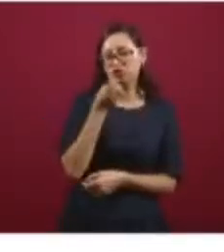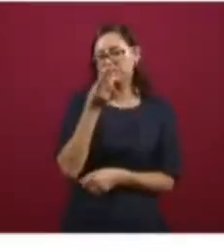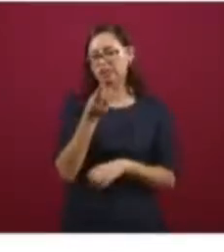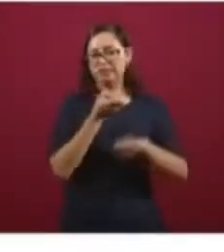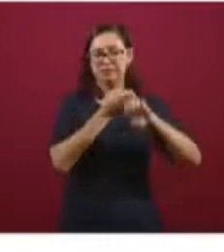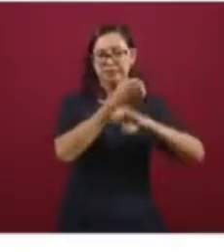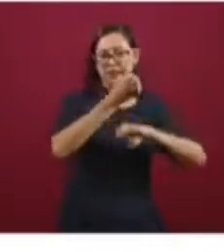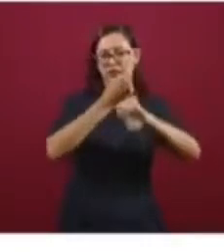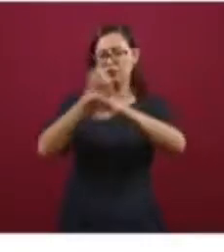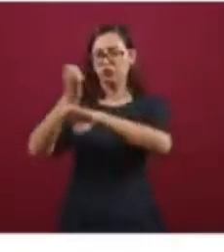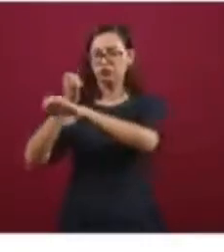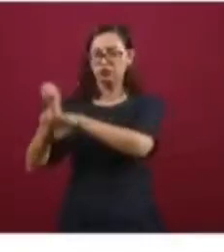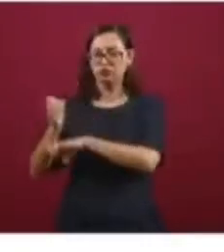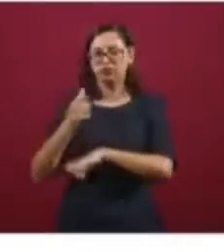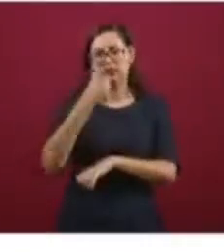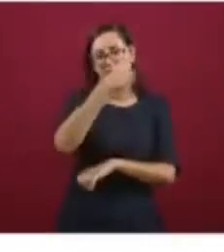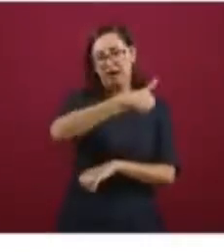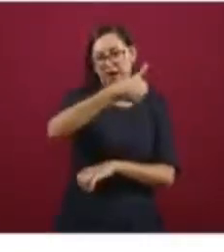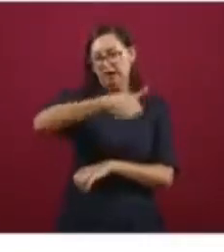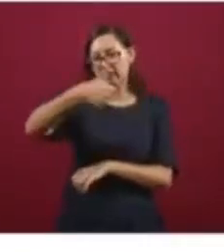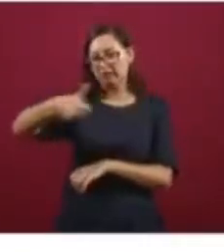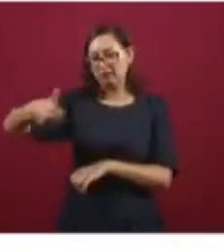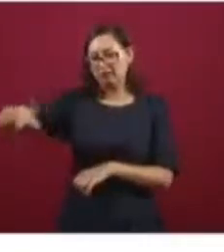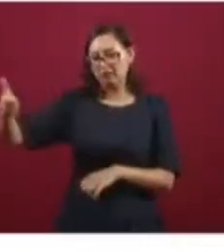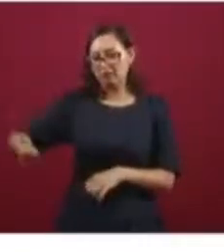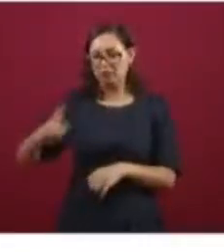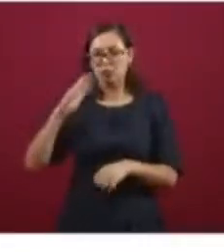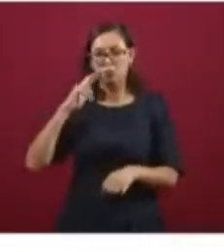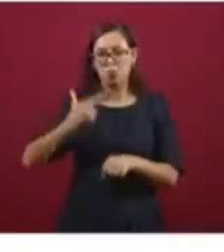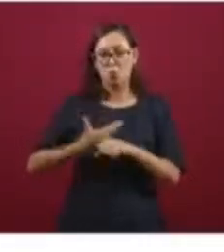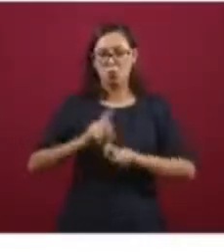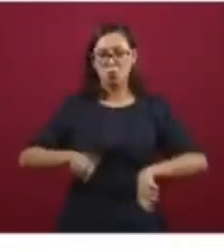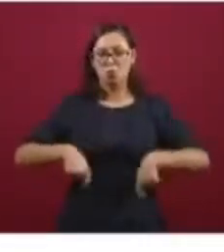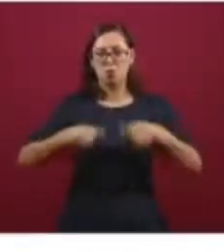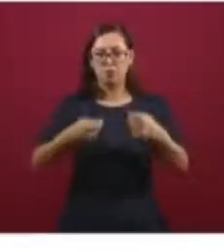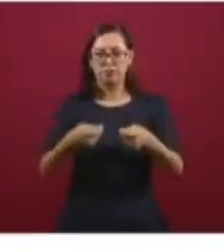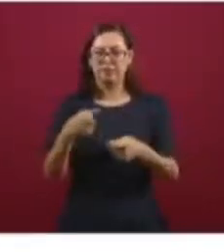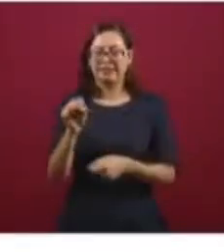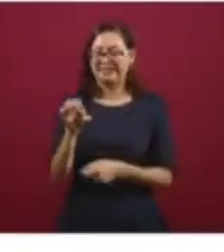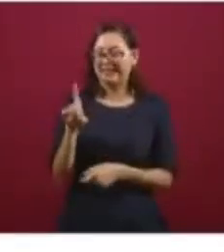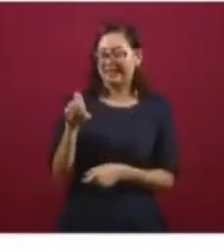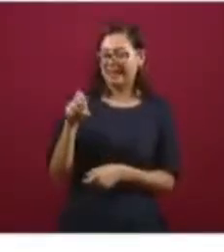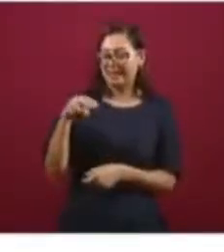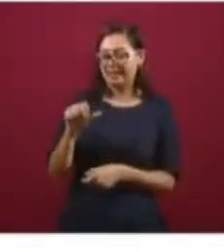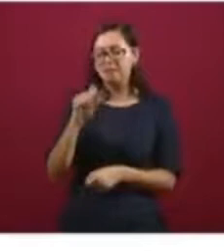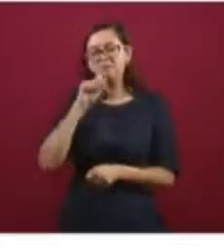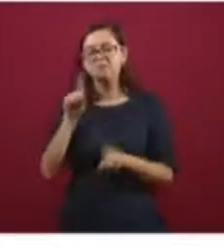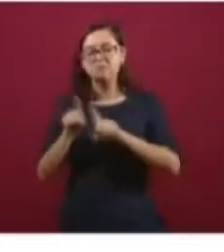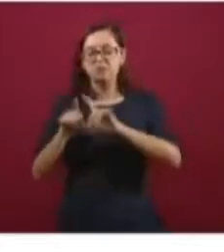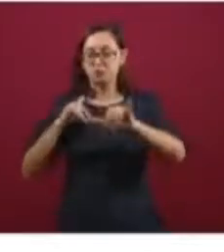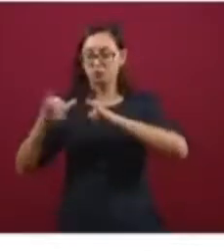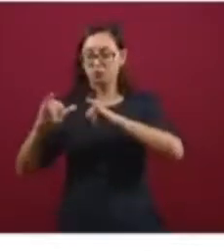territorial que actualmente tiene la Secretaría de la Defensa Nacional, dependiendo de los